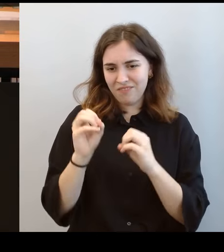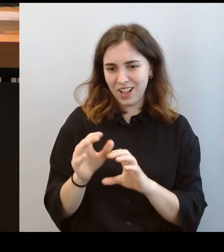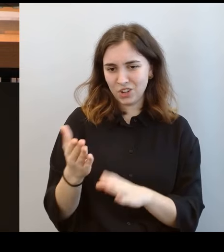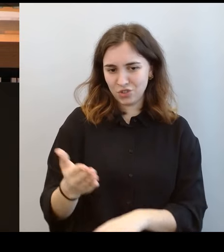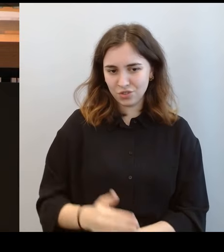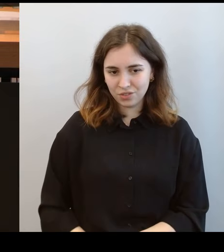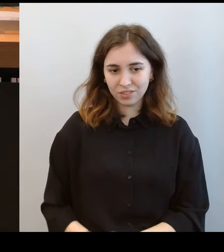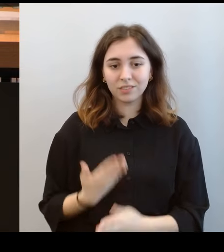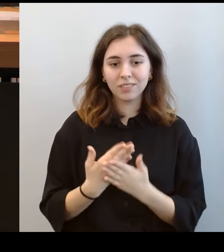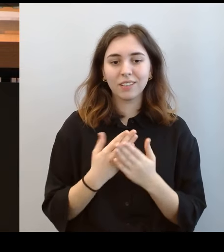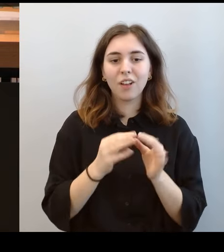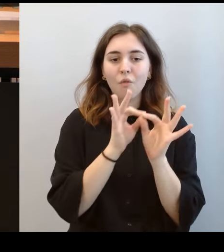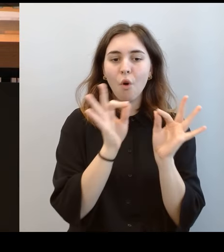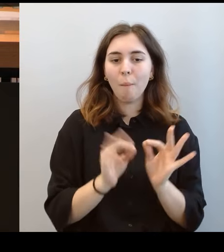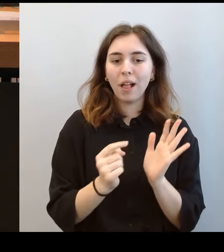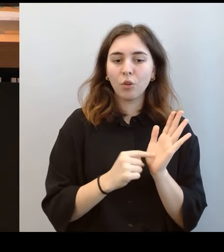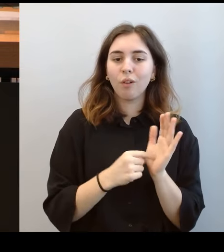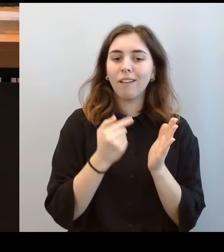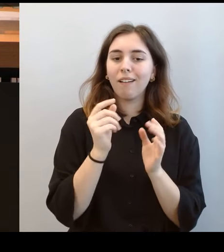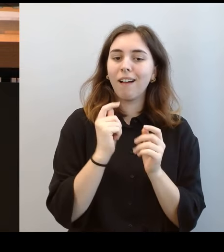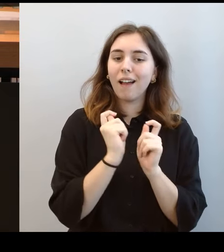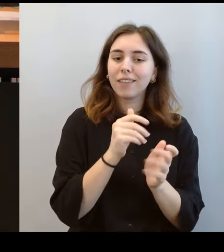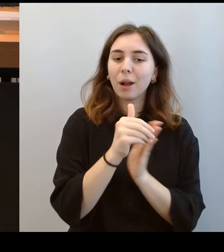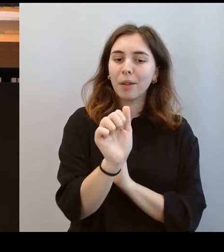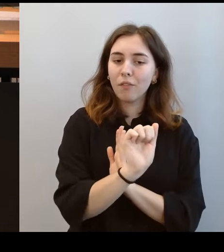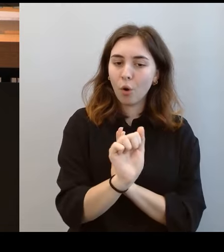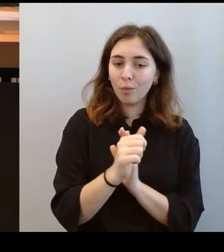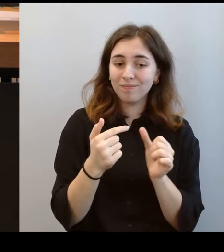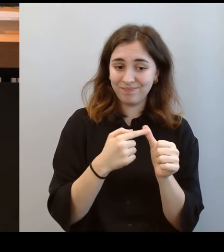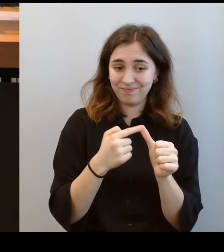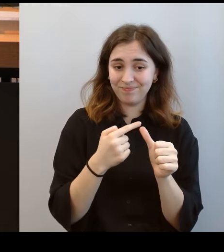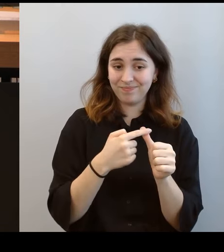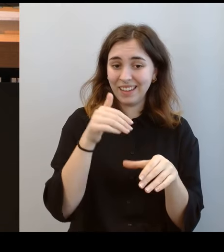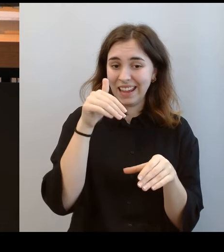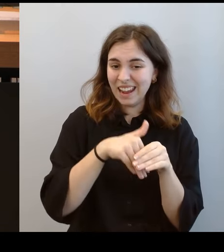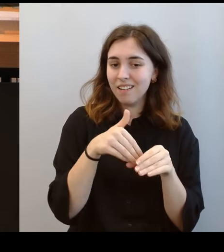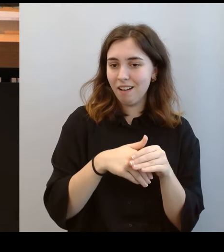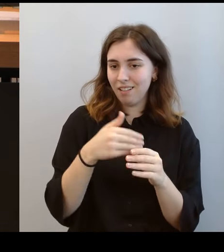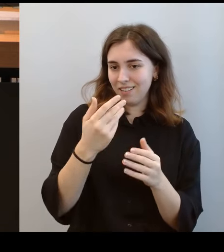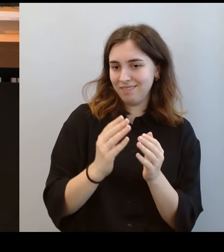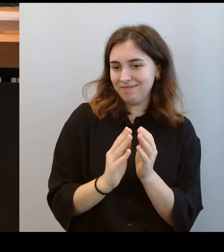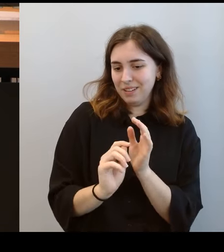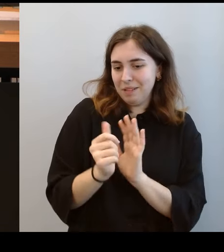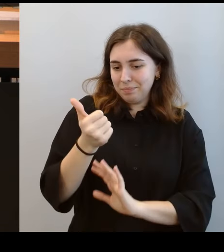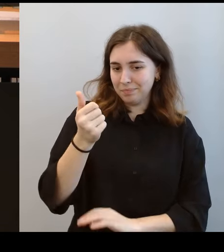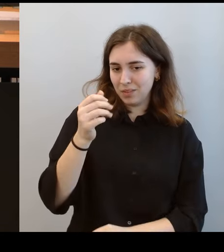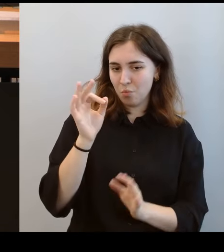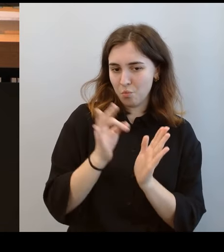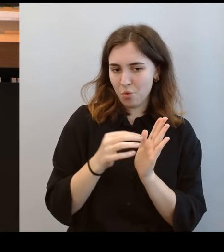Es kommt aber in der Sache auf den inhaltlichen Hauptpunkt an Richtig ist, dass die Wohnungssituation für Flüchtlinge